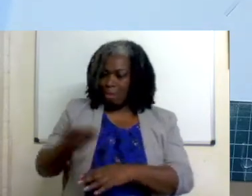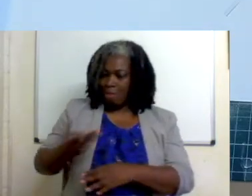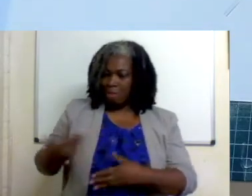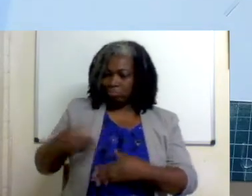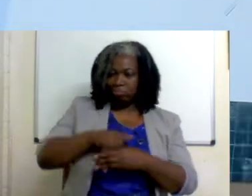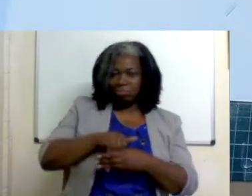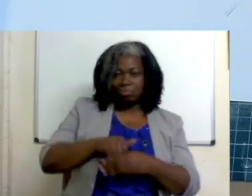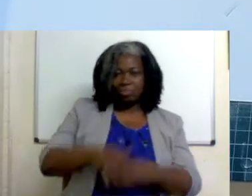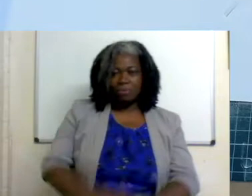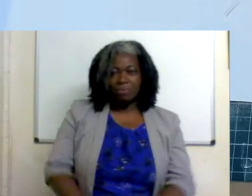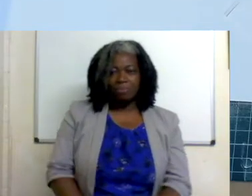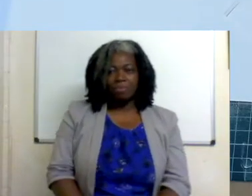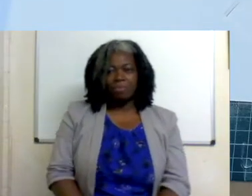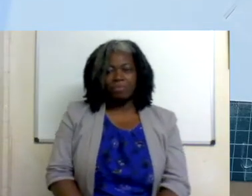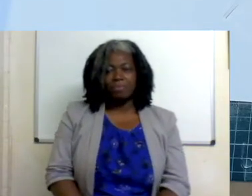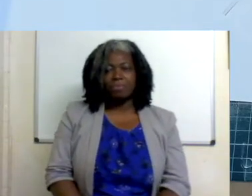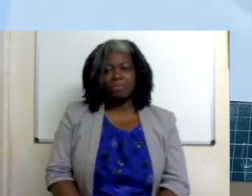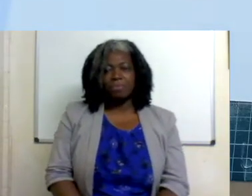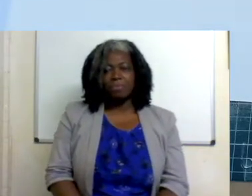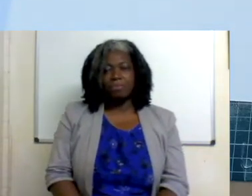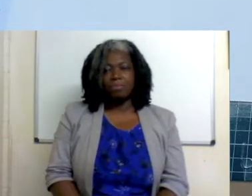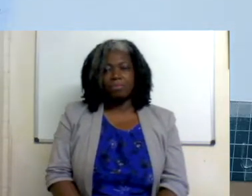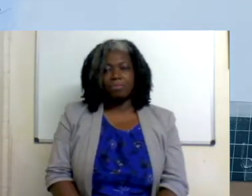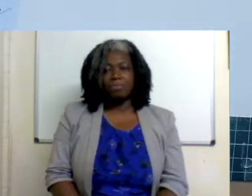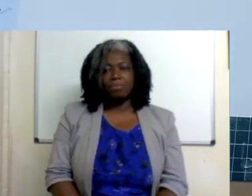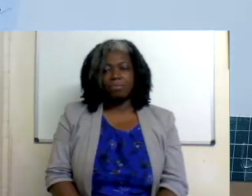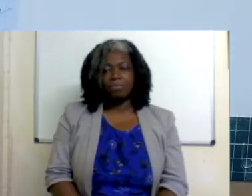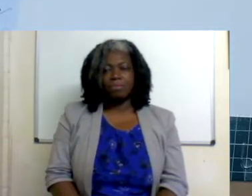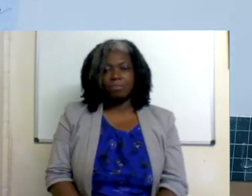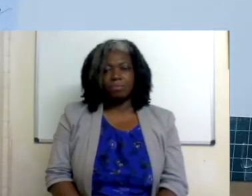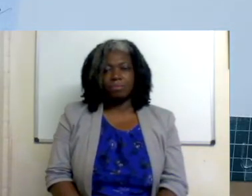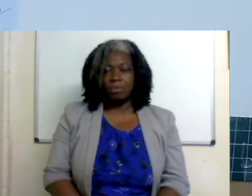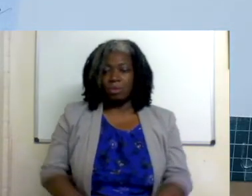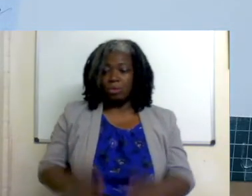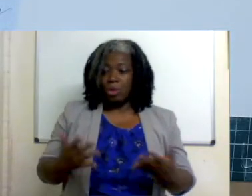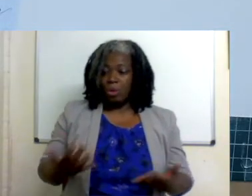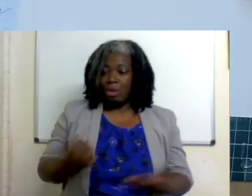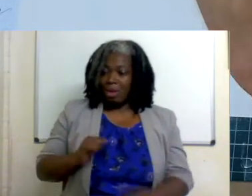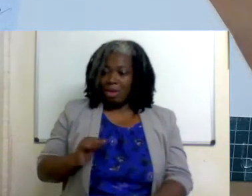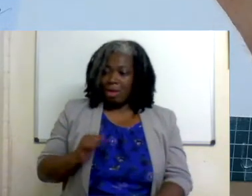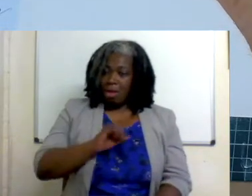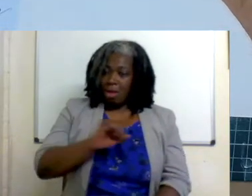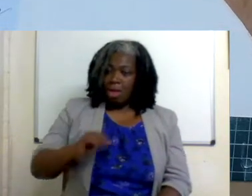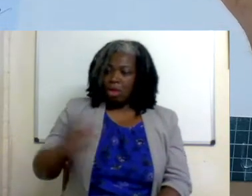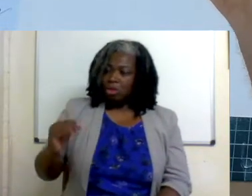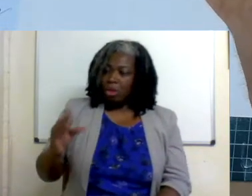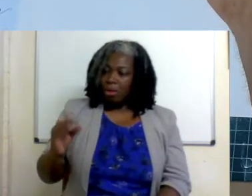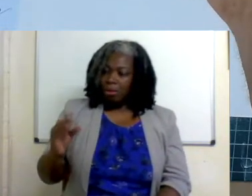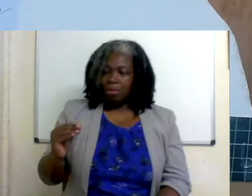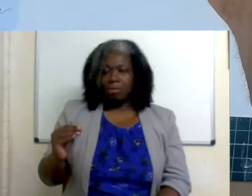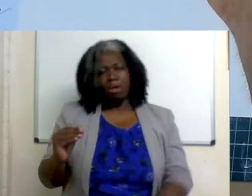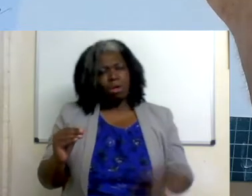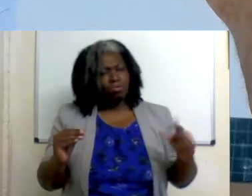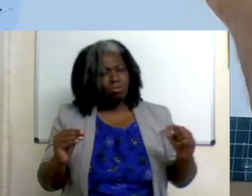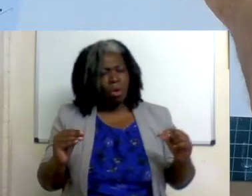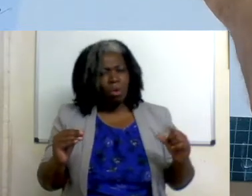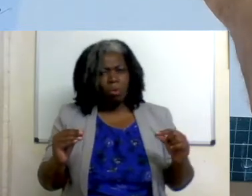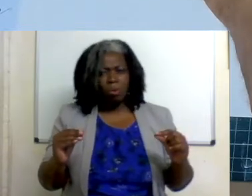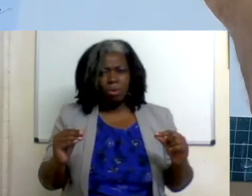nase male drama, nasi malou hru. Tak nase kachna a nase vrana,